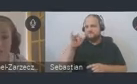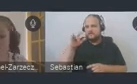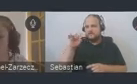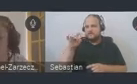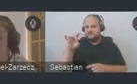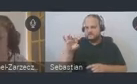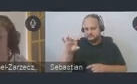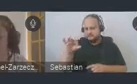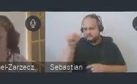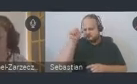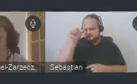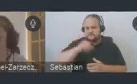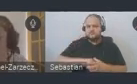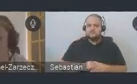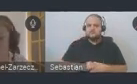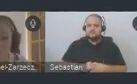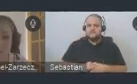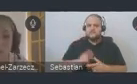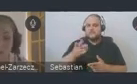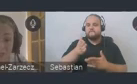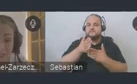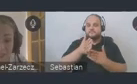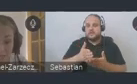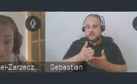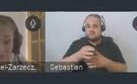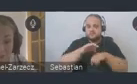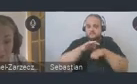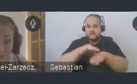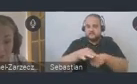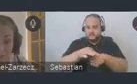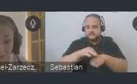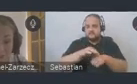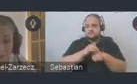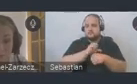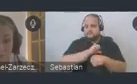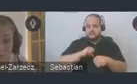Jest bardzo fajna i wspiera nam prowadzenie samych warsztatów.